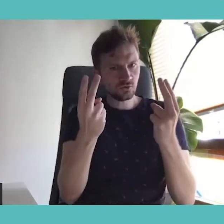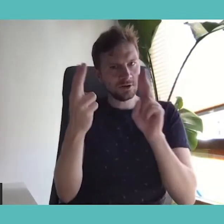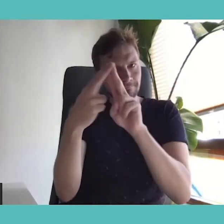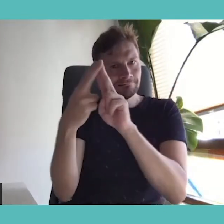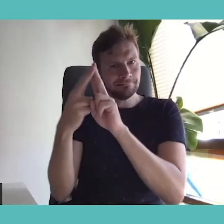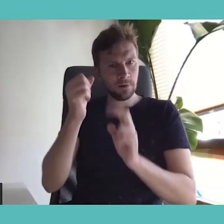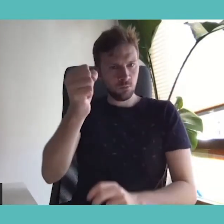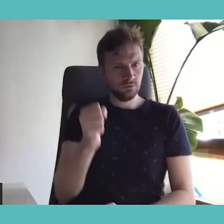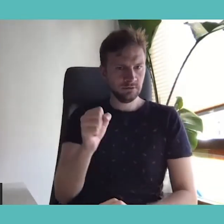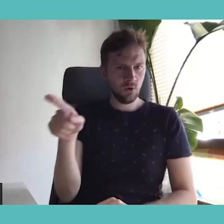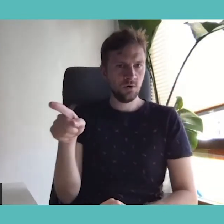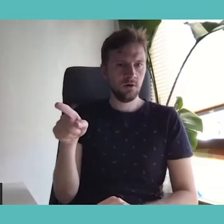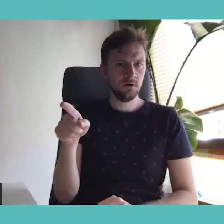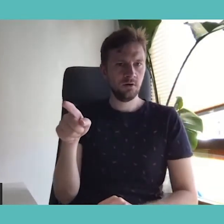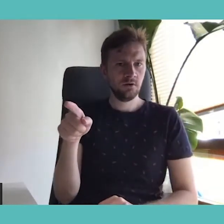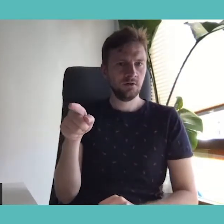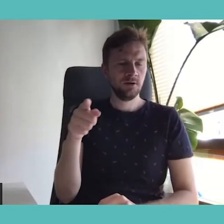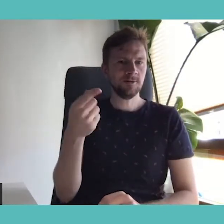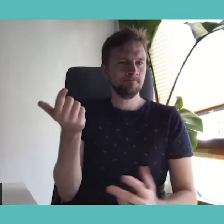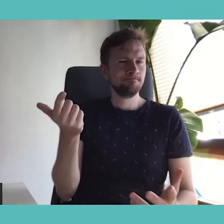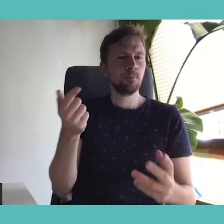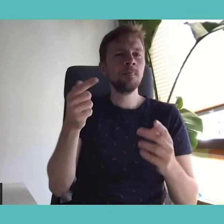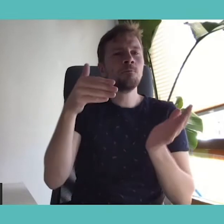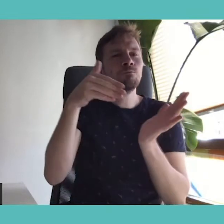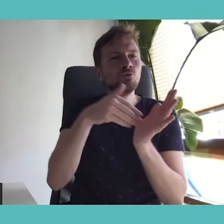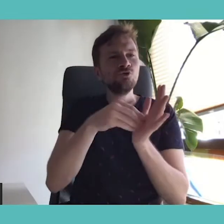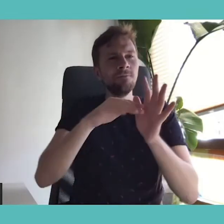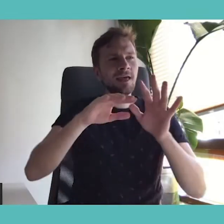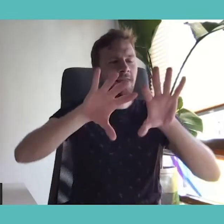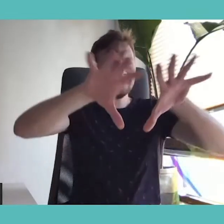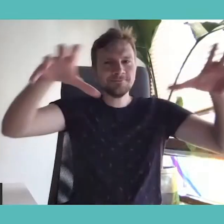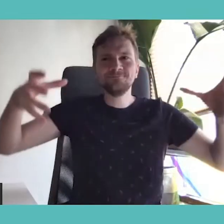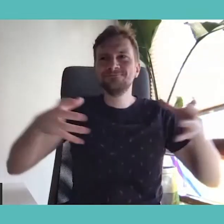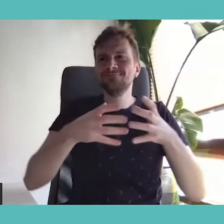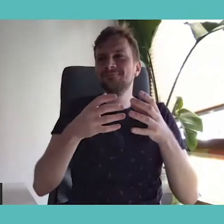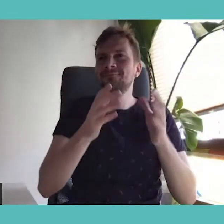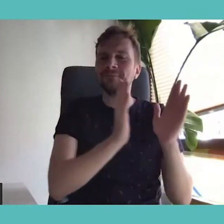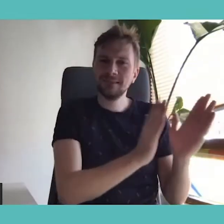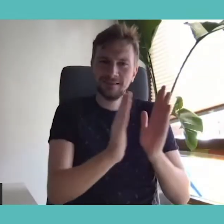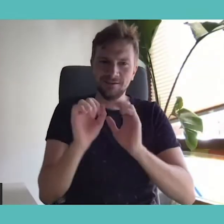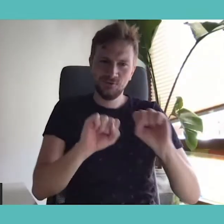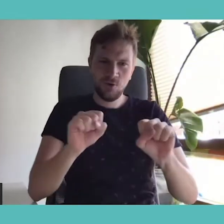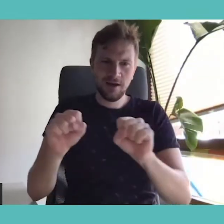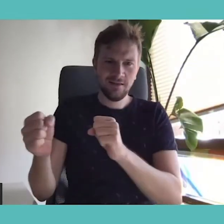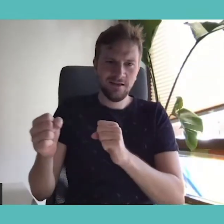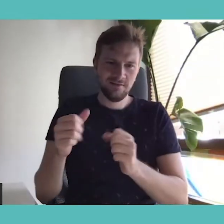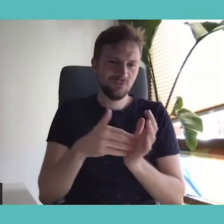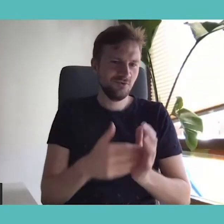Potrzebne jest wspólne, wieloetapowe działanie...